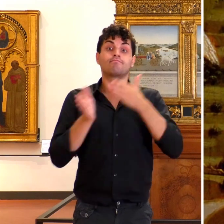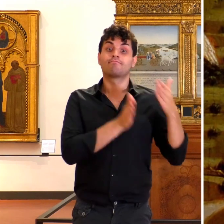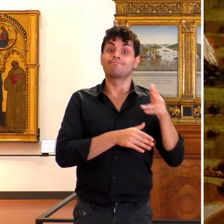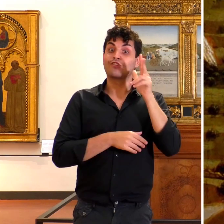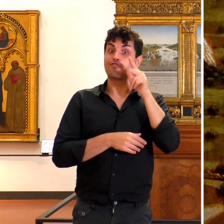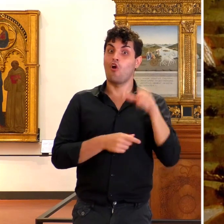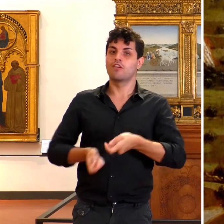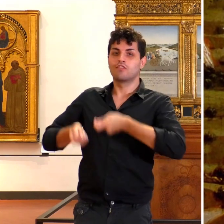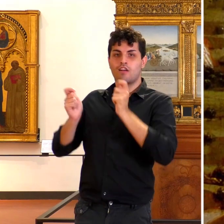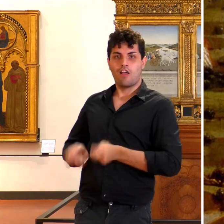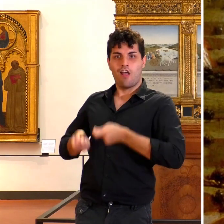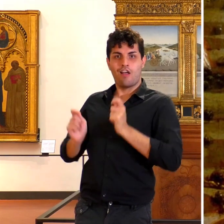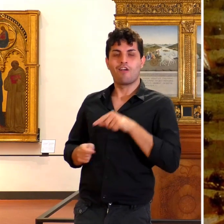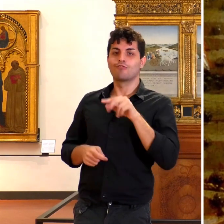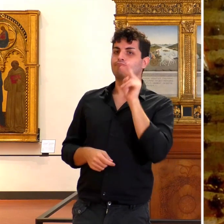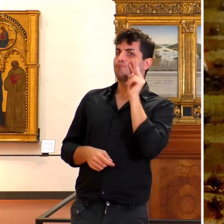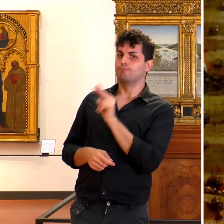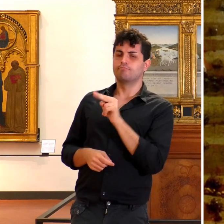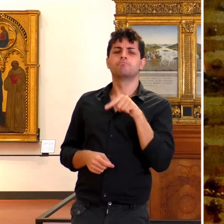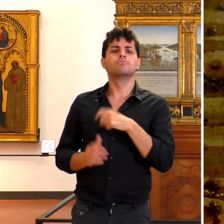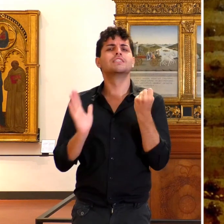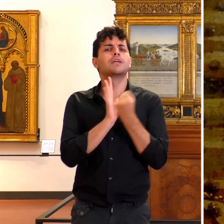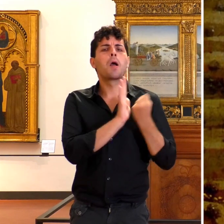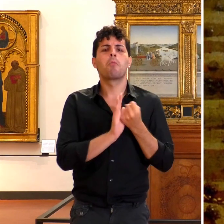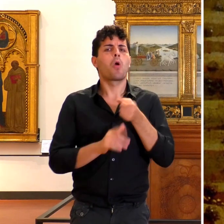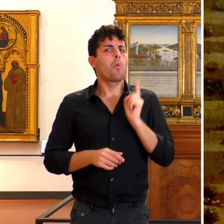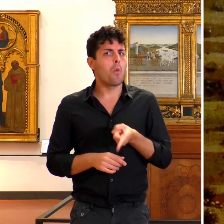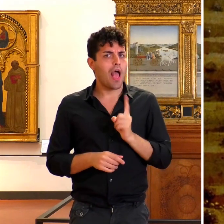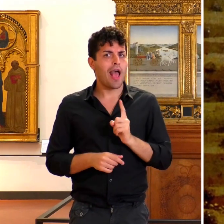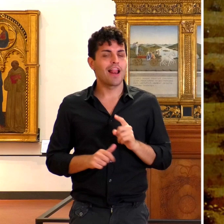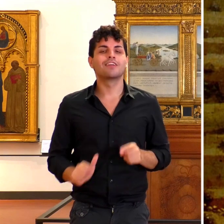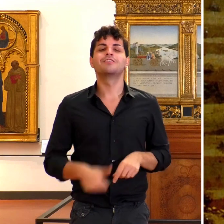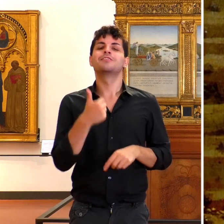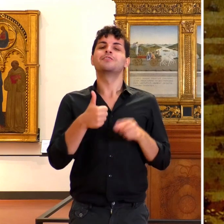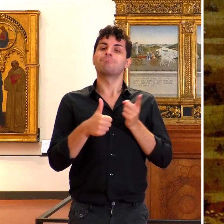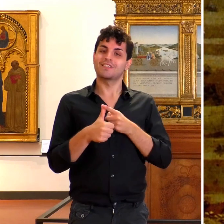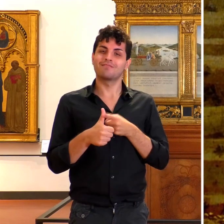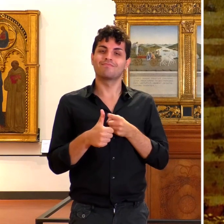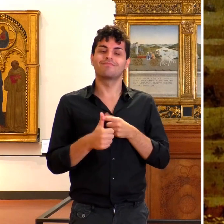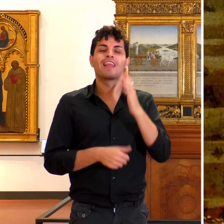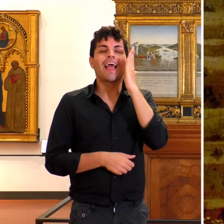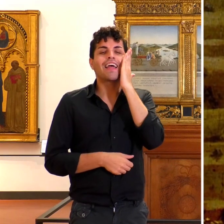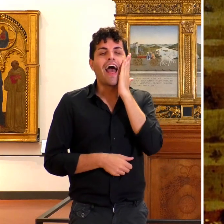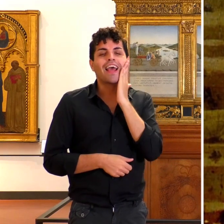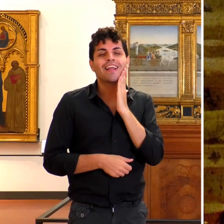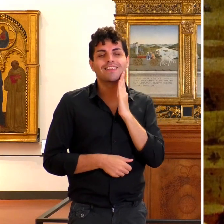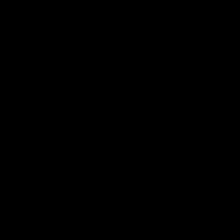Nella parte della Duchessa, sul carro, ci sono altre figure: la Carità;